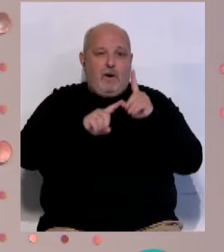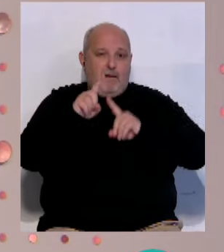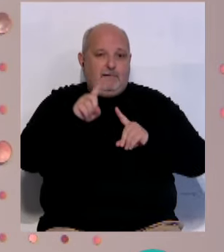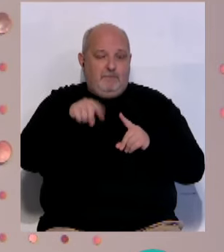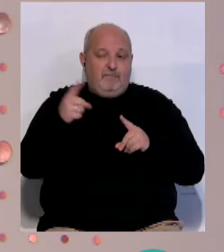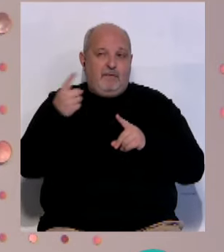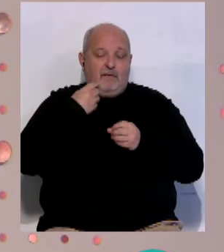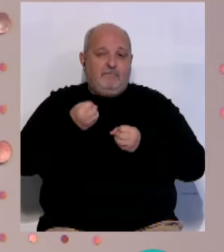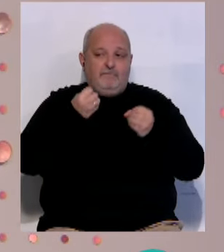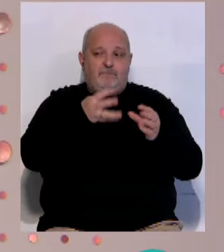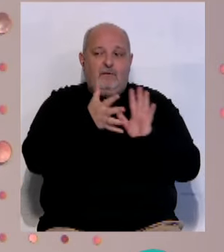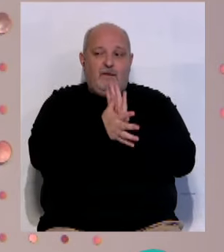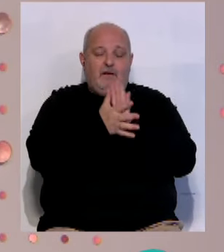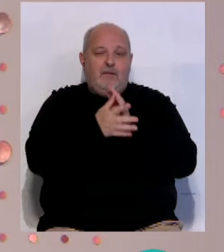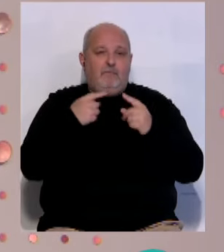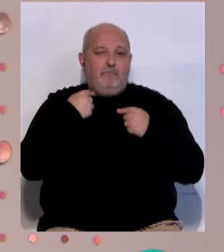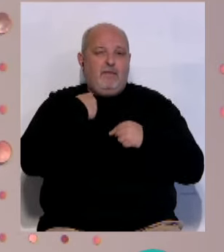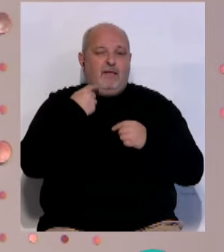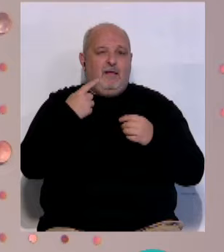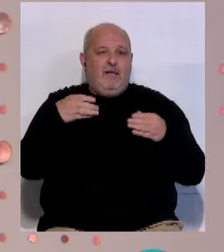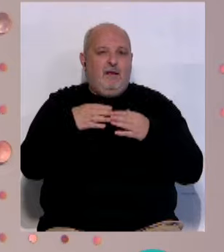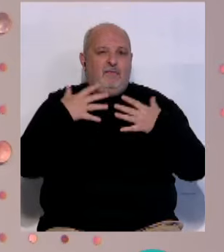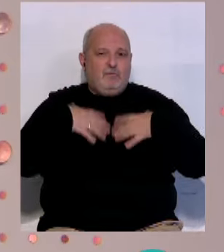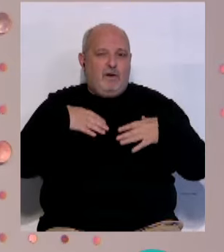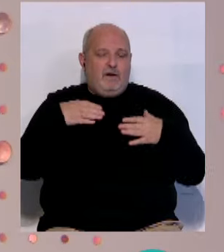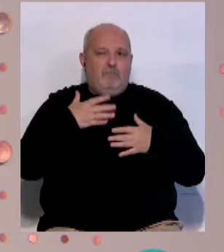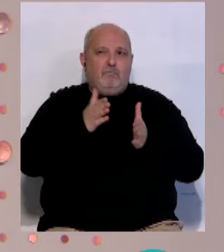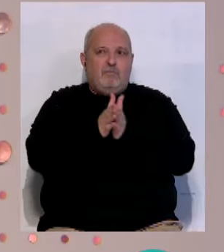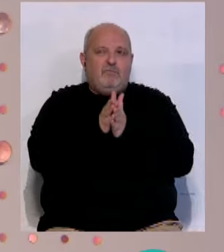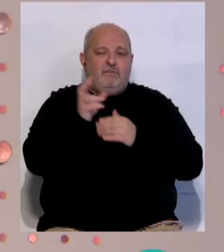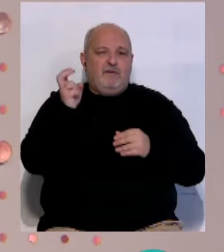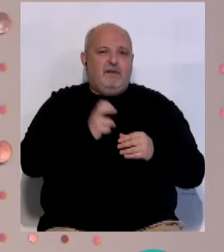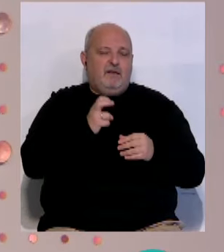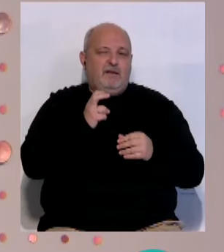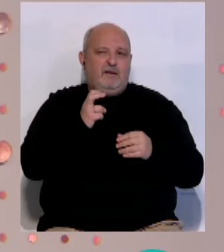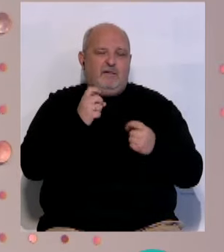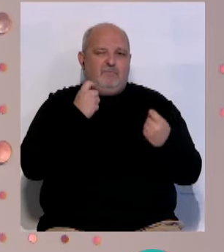bien decía eh la pérdida de poder en el vestuario también motivada por esa sencillas que había con